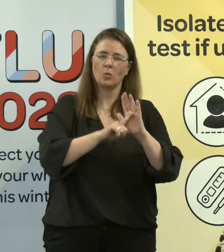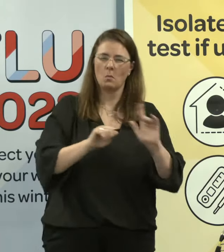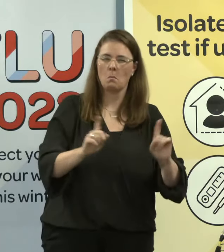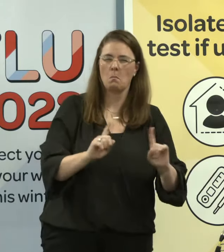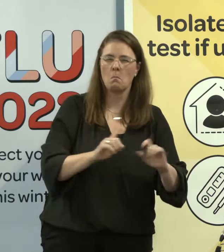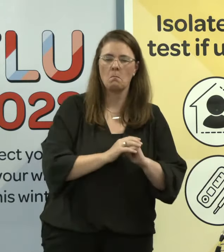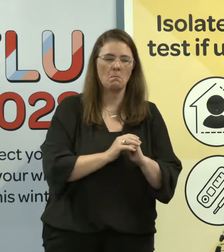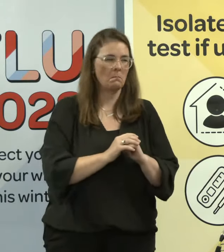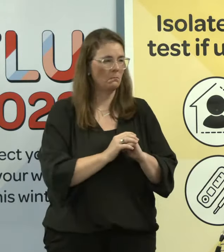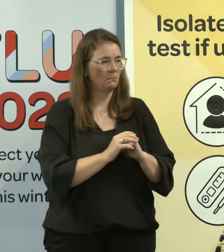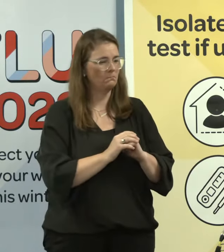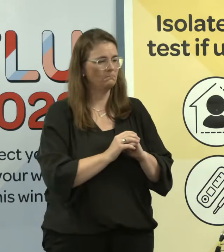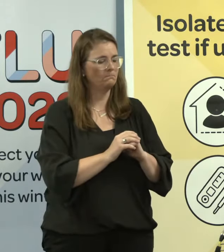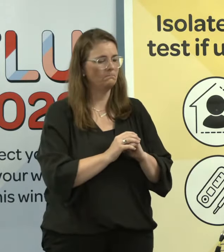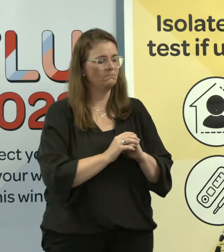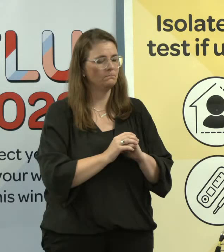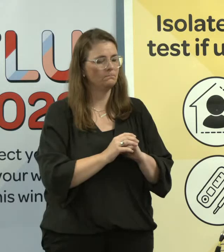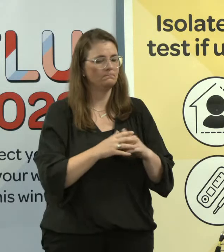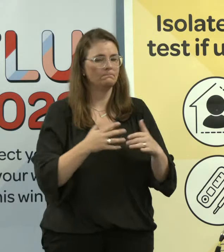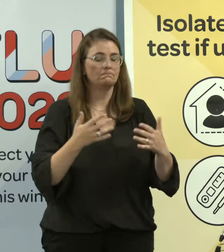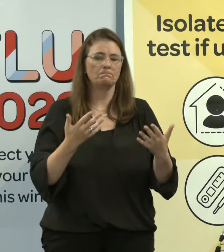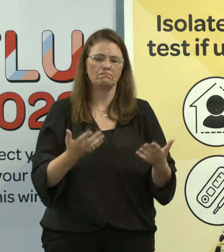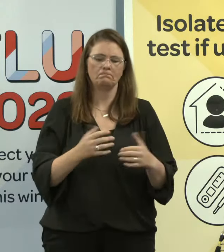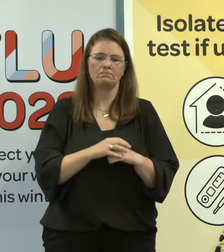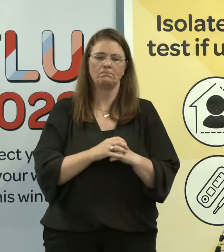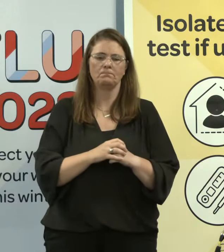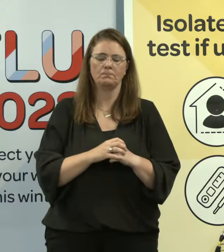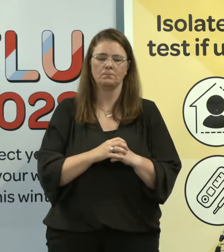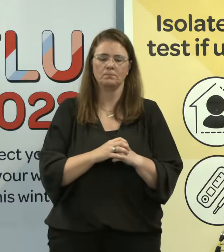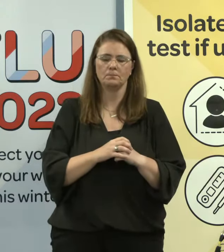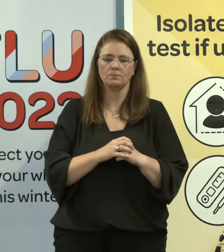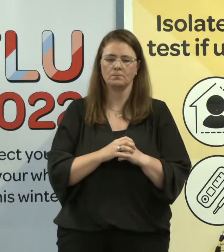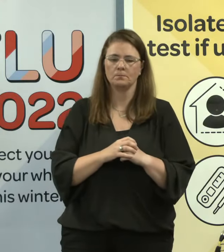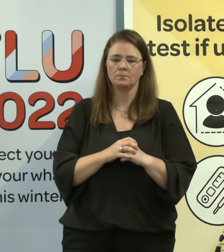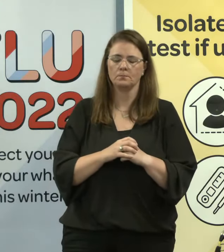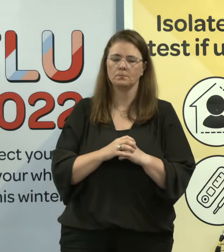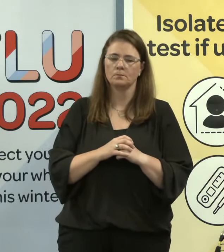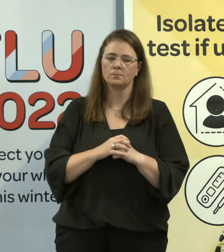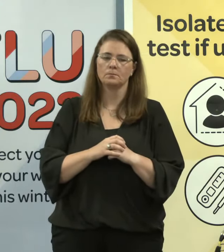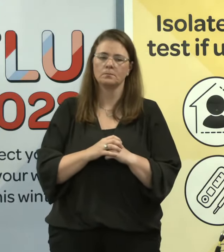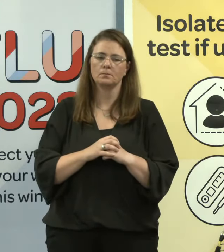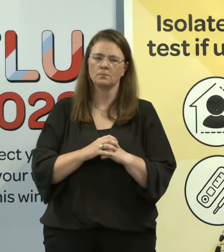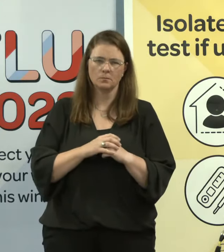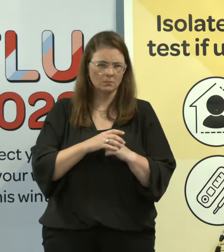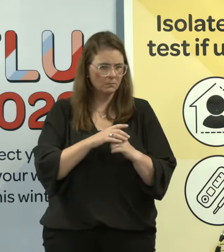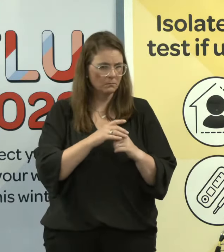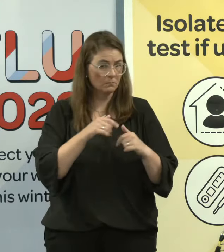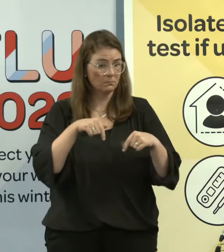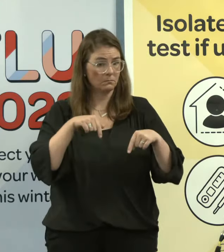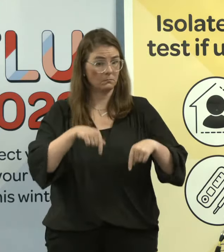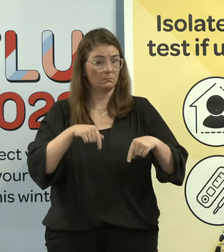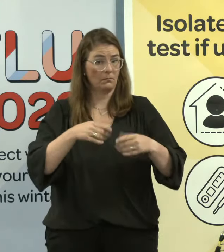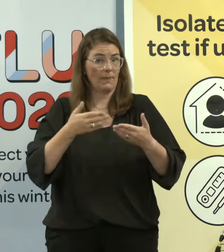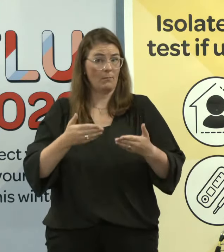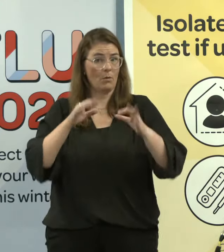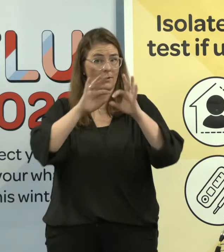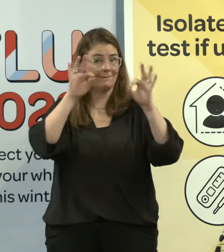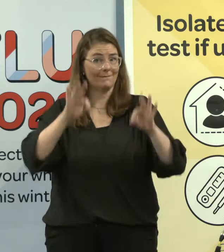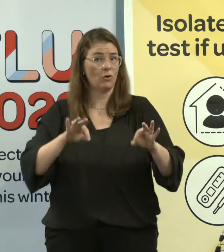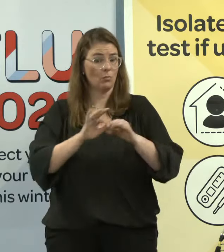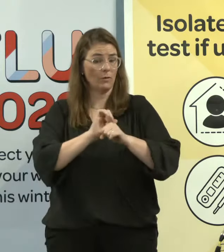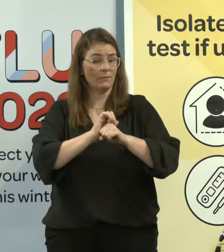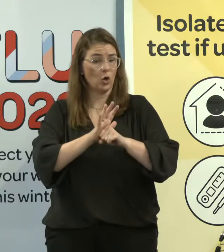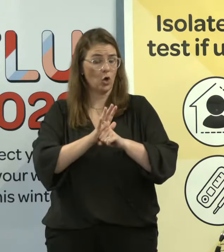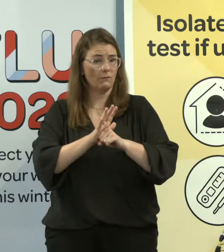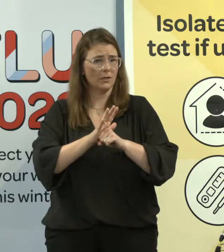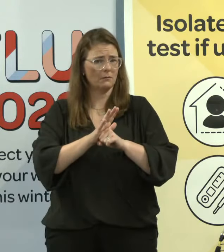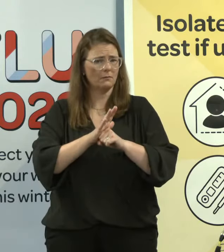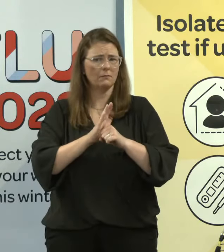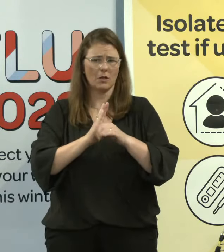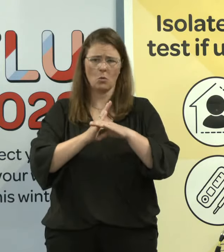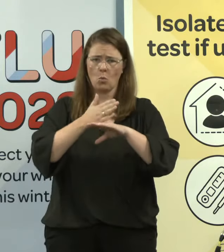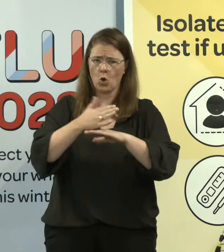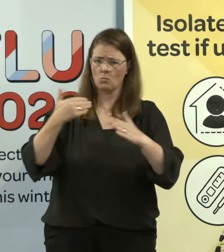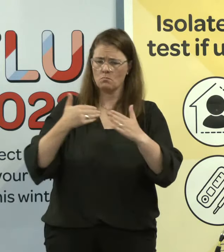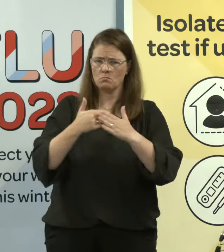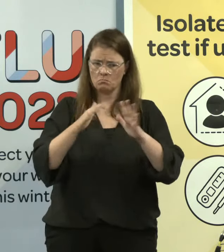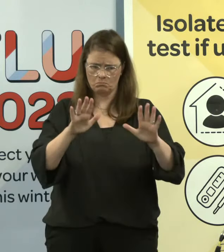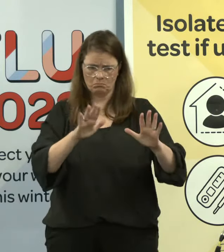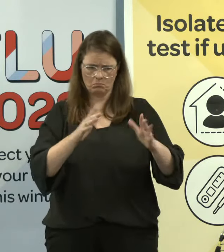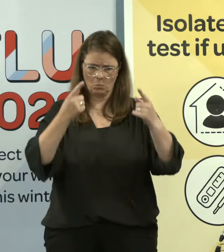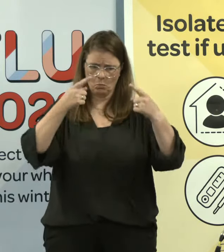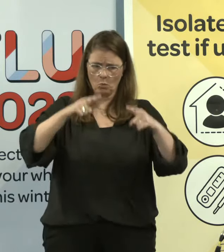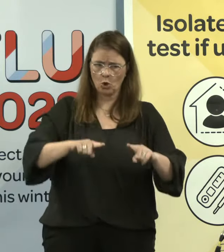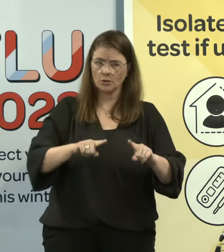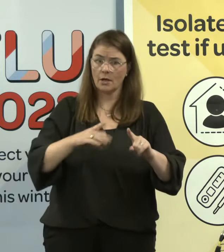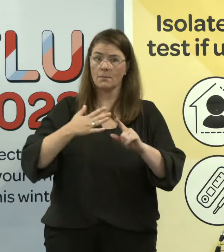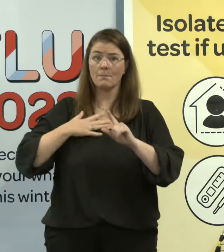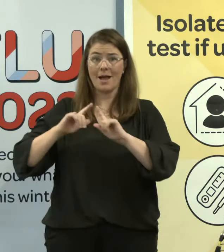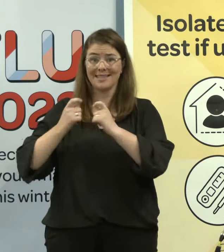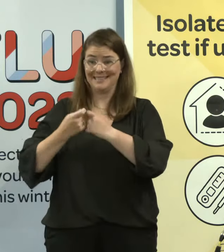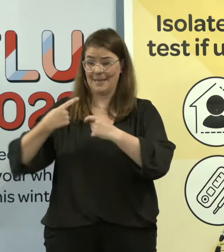COVID mo te motu me he mea ka